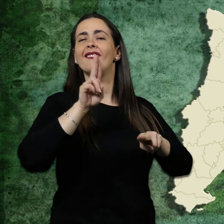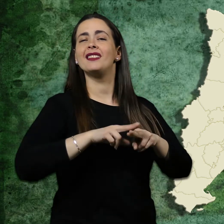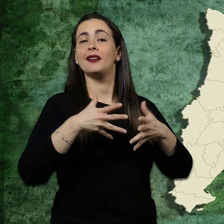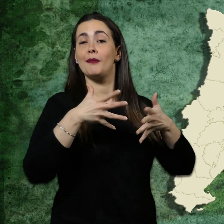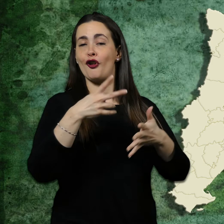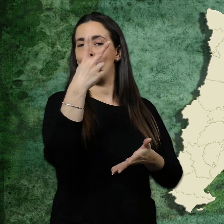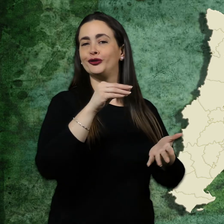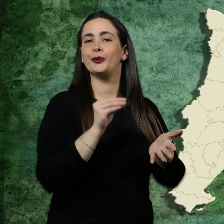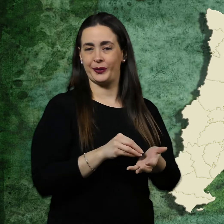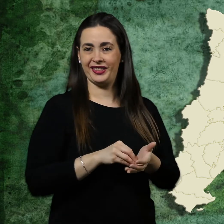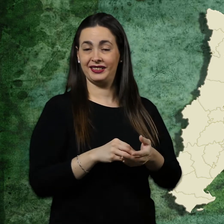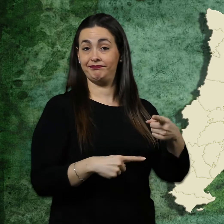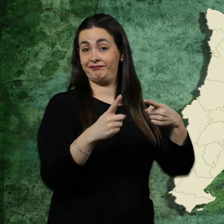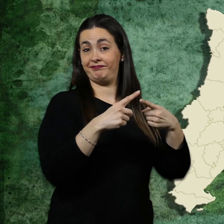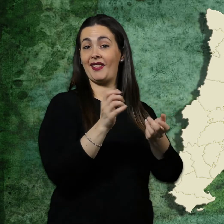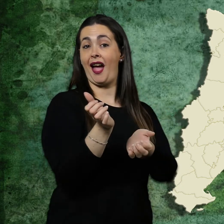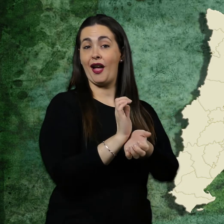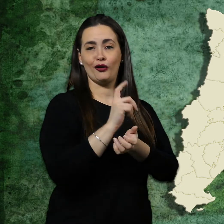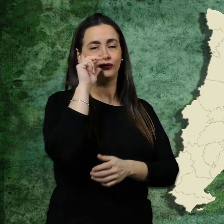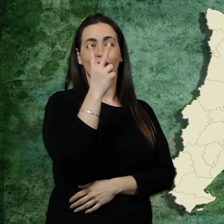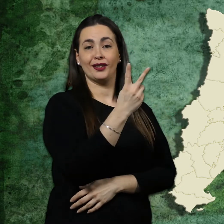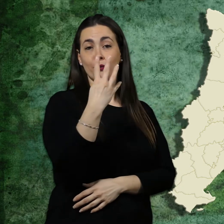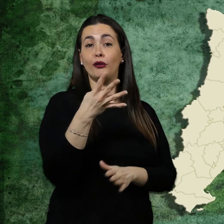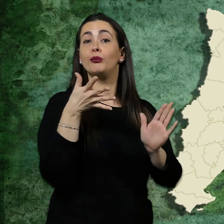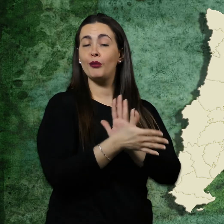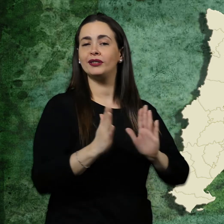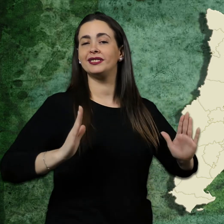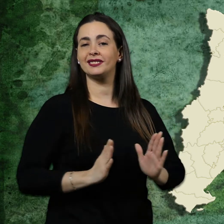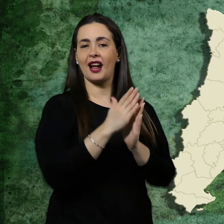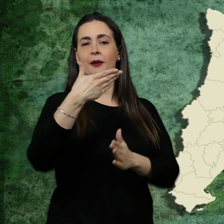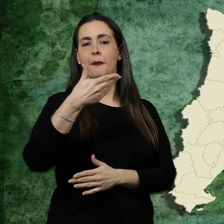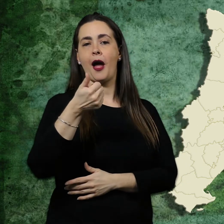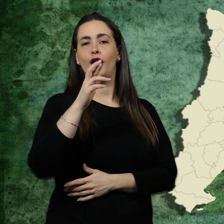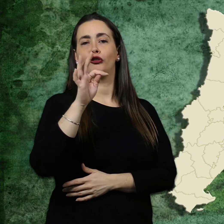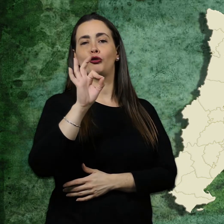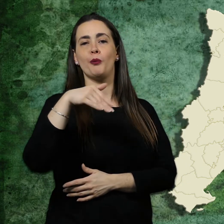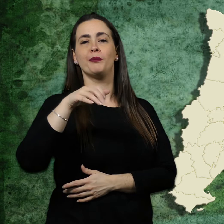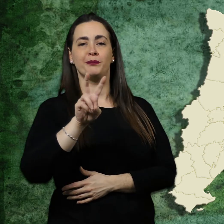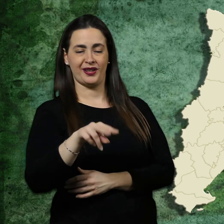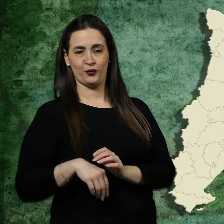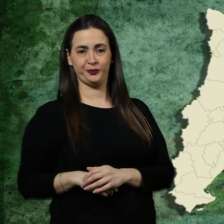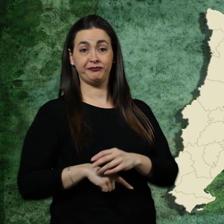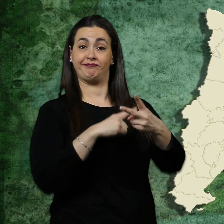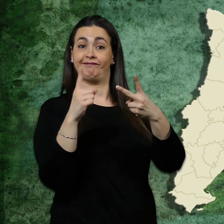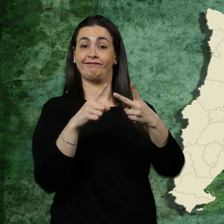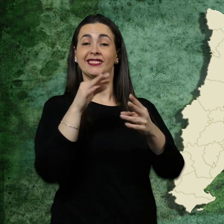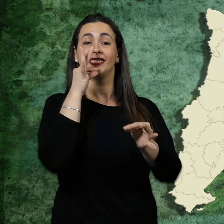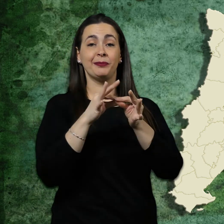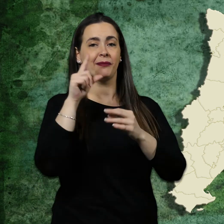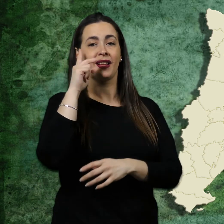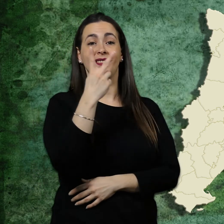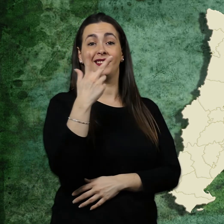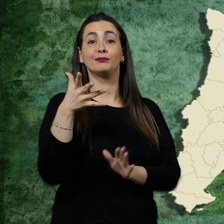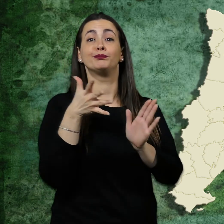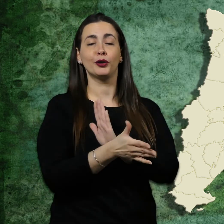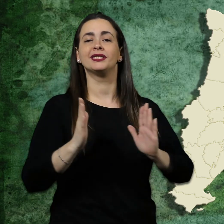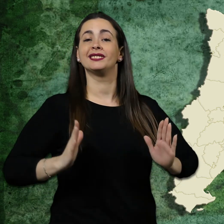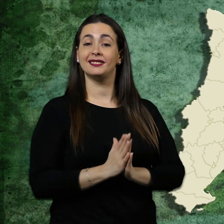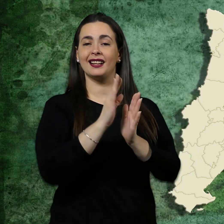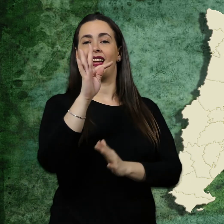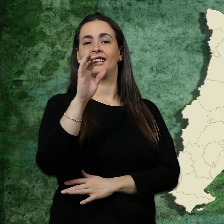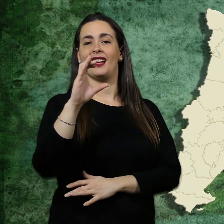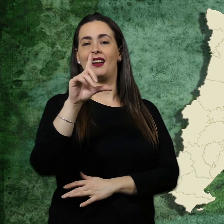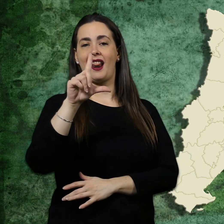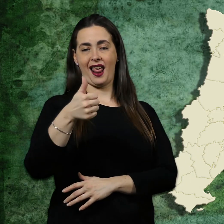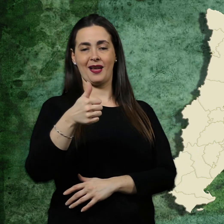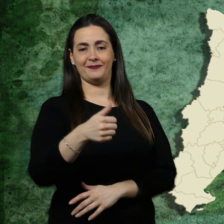Festa major: 24 agost (Sant Bartomeu), i 23 setembre (Santa Tecla).